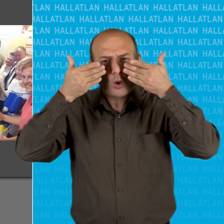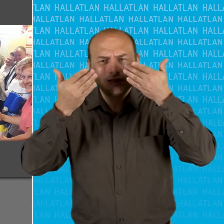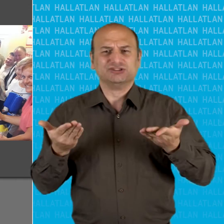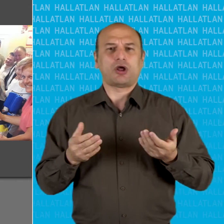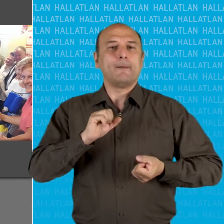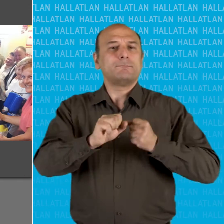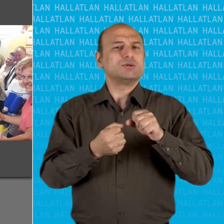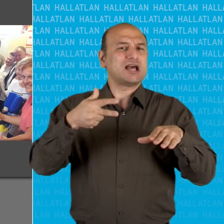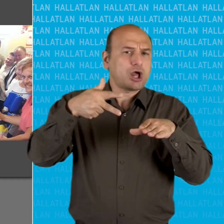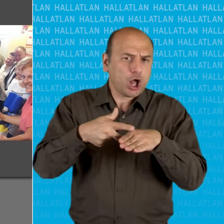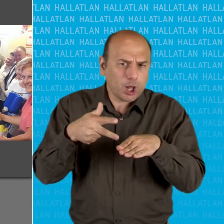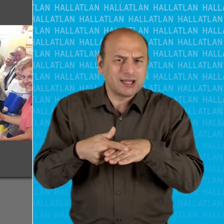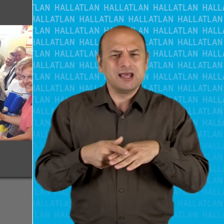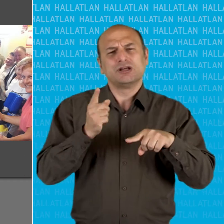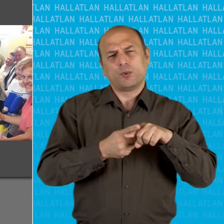autistákat, mozgásukban akadályozott